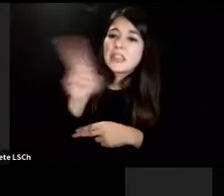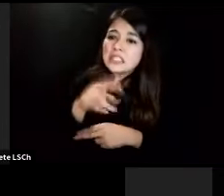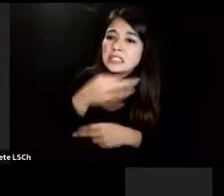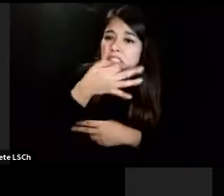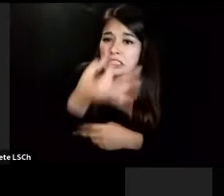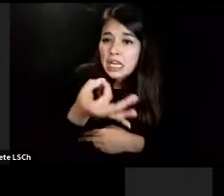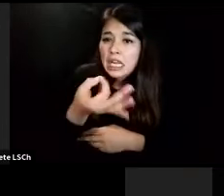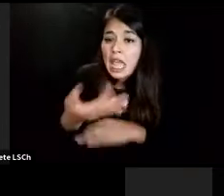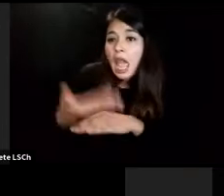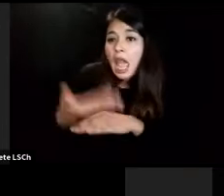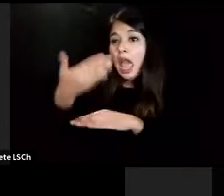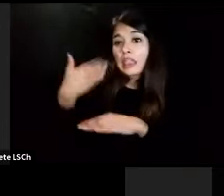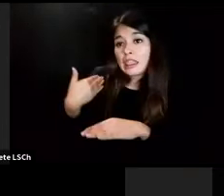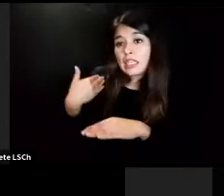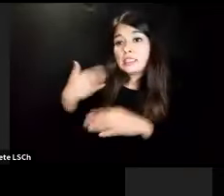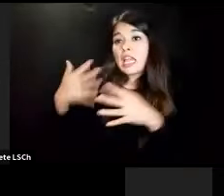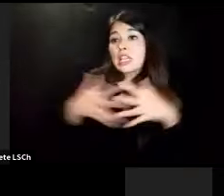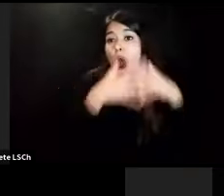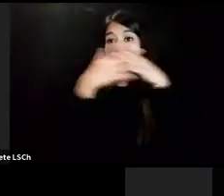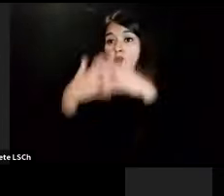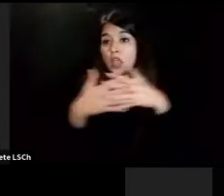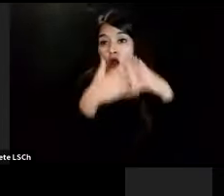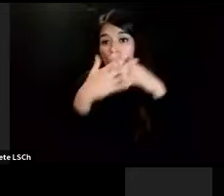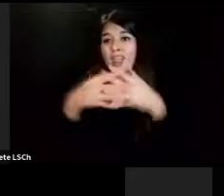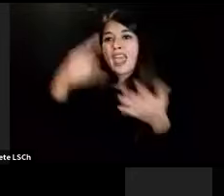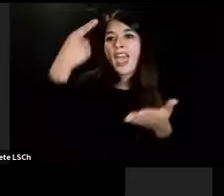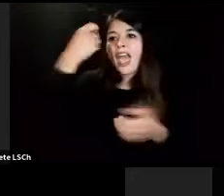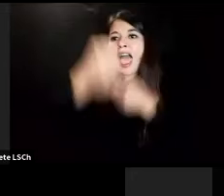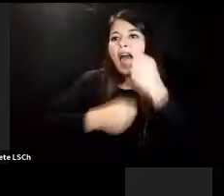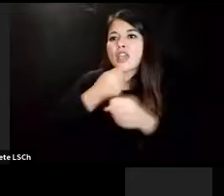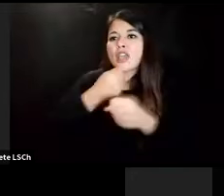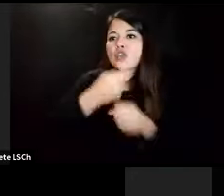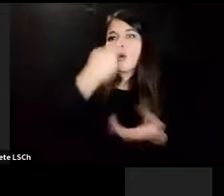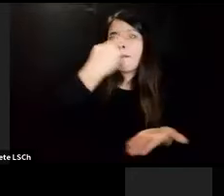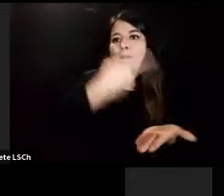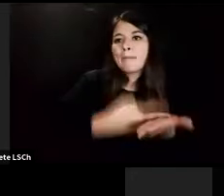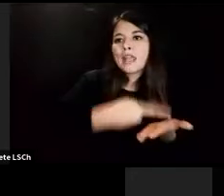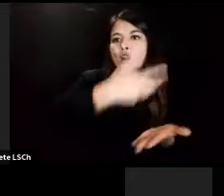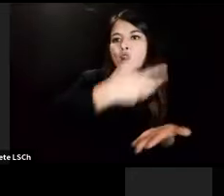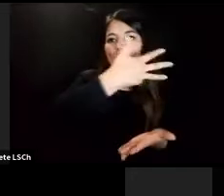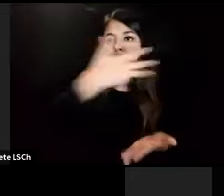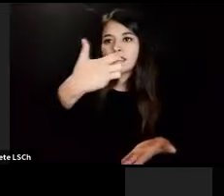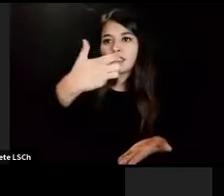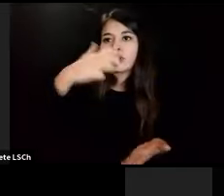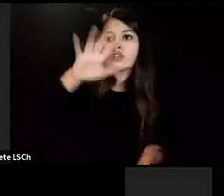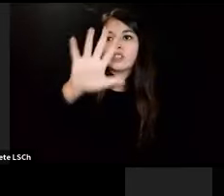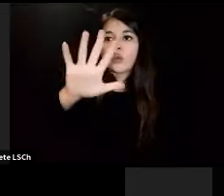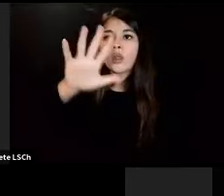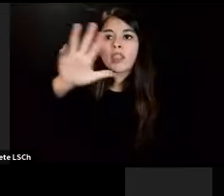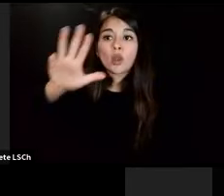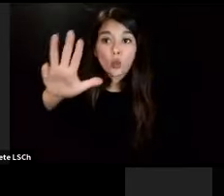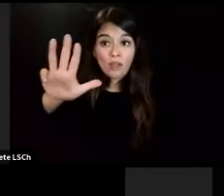fenómeno en EEUU- desde 1959 que existe en los premios Grammy, (que son los